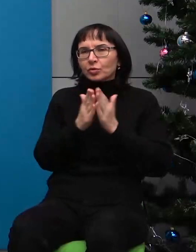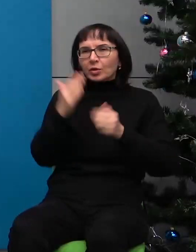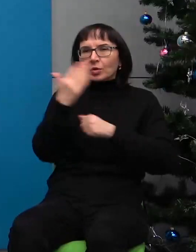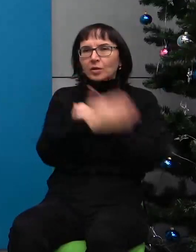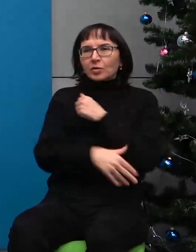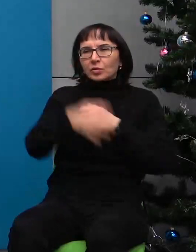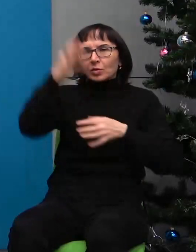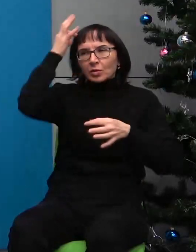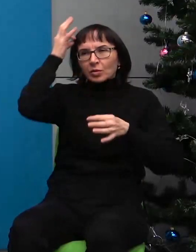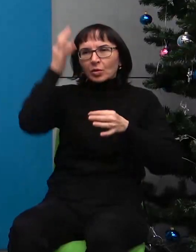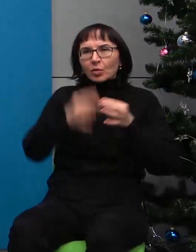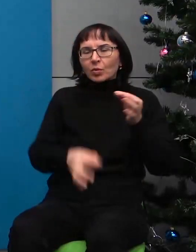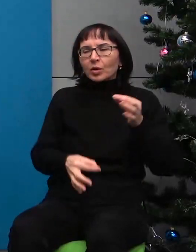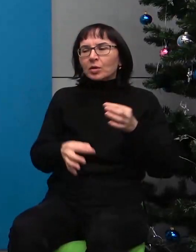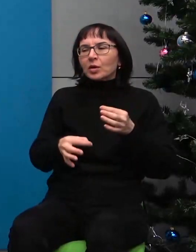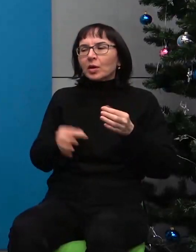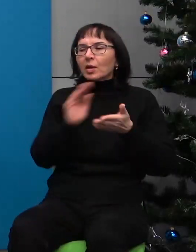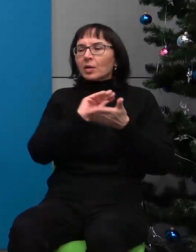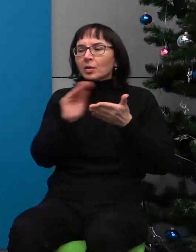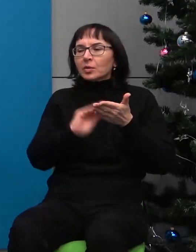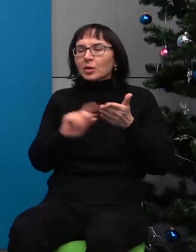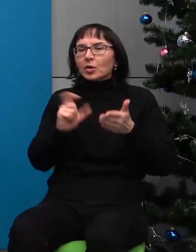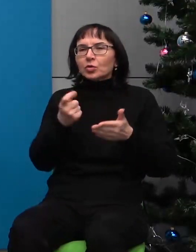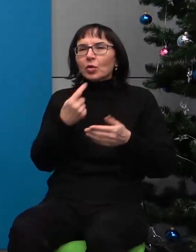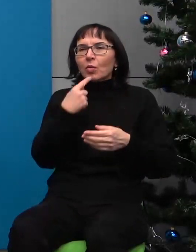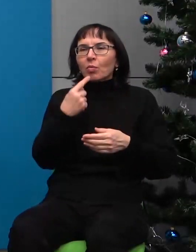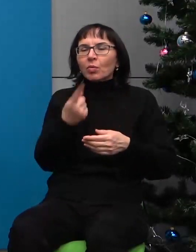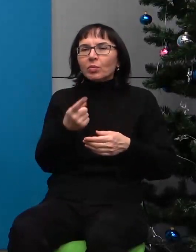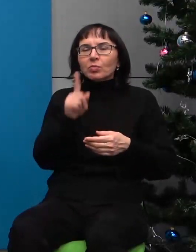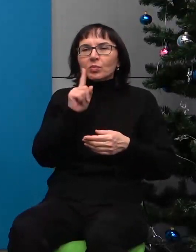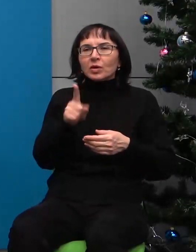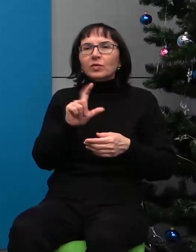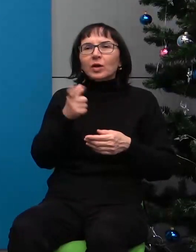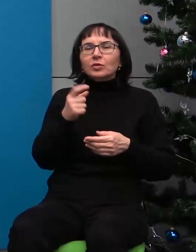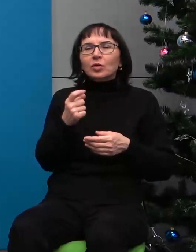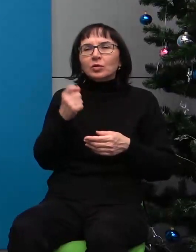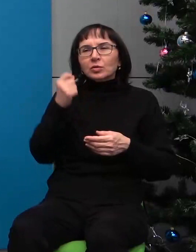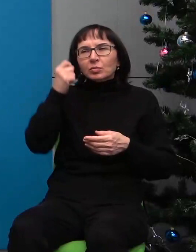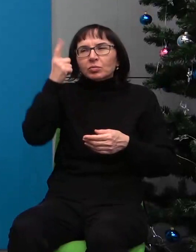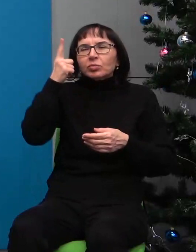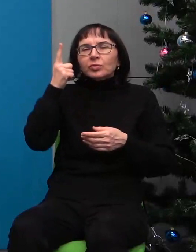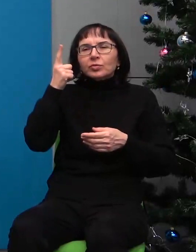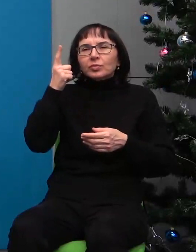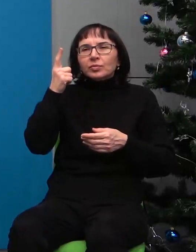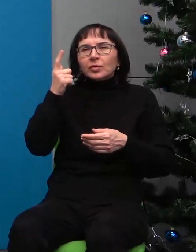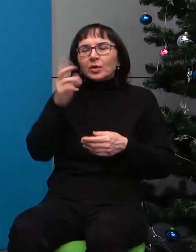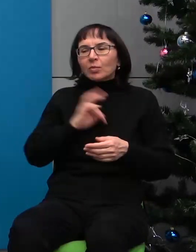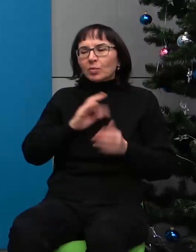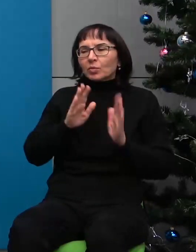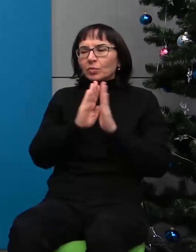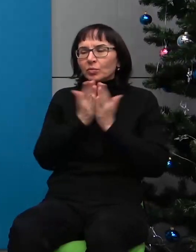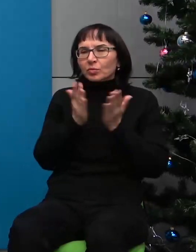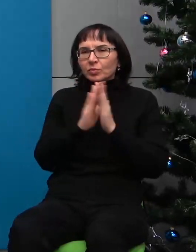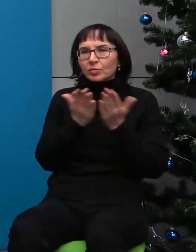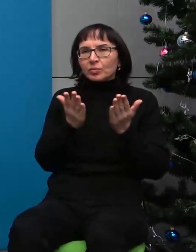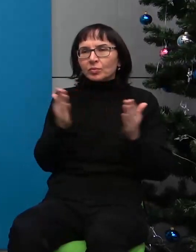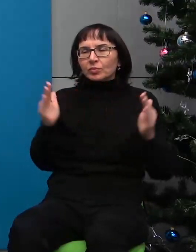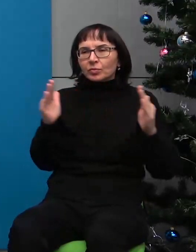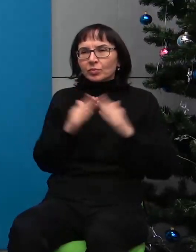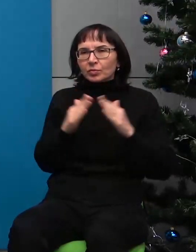Ja na końcu dokładnie opisuję, co jest prawdą, a co jest zmyślone. I to jest też część tej historii. I w mojej książce Icek zatrafia do tego domu